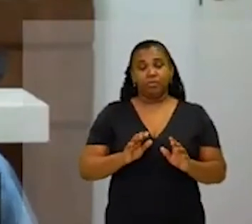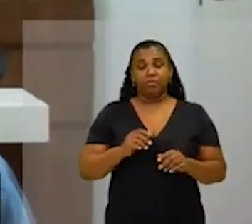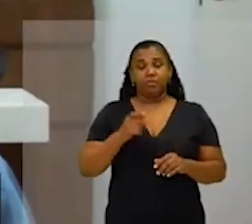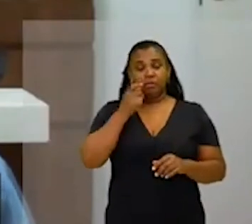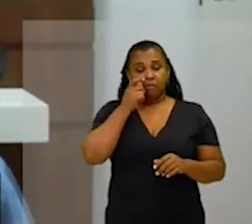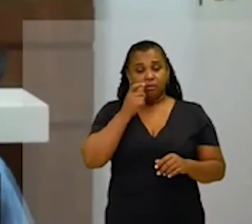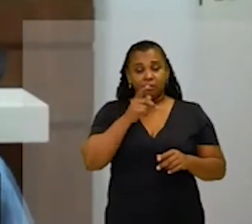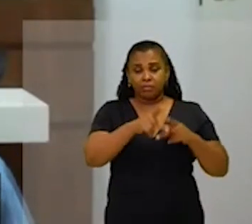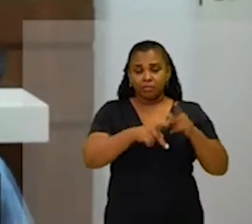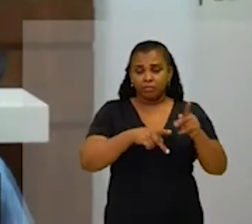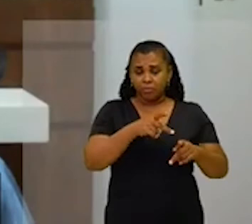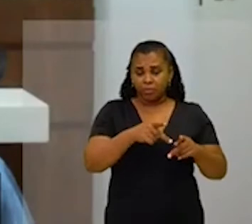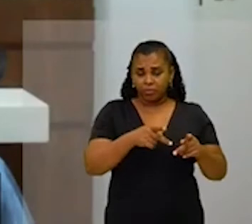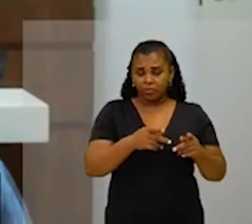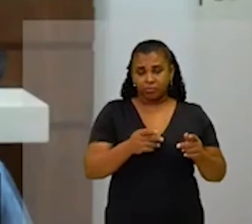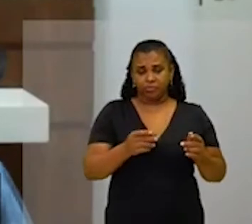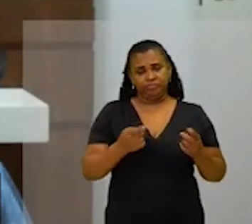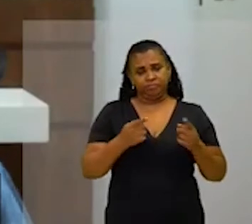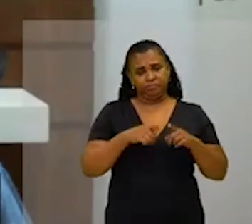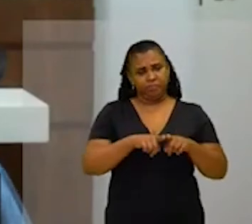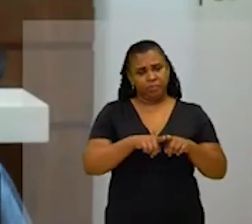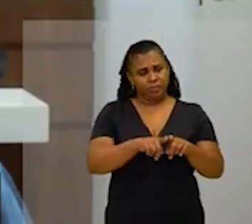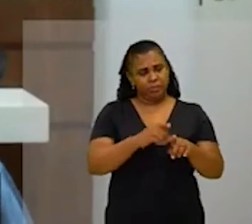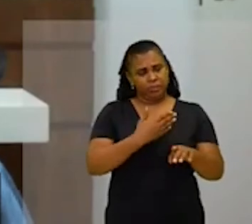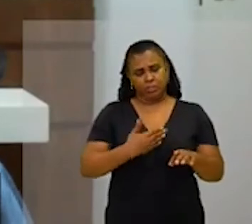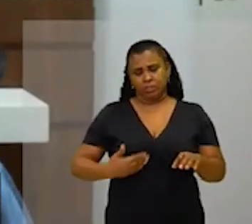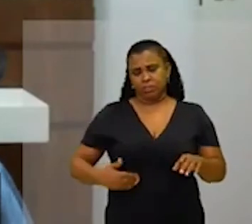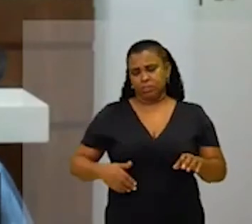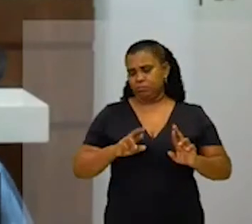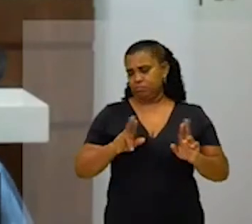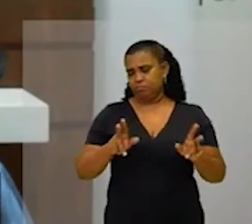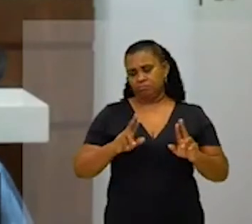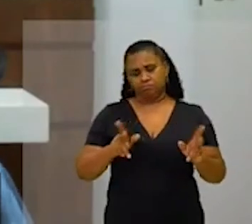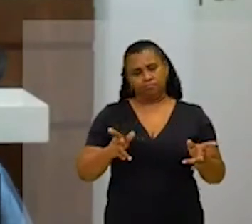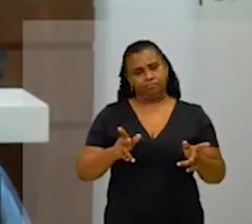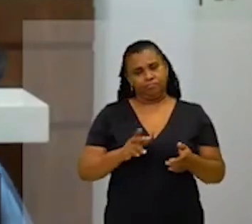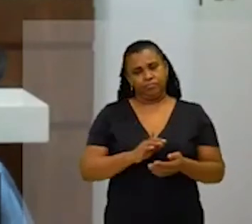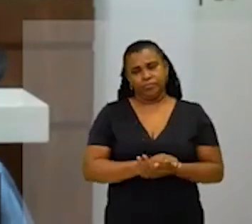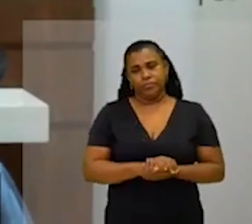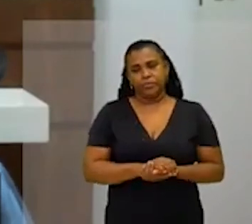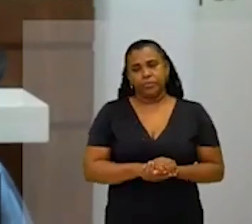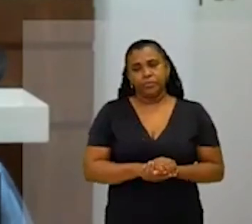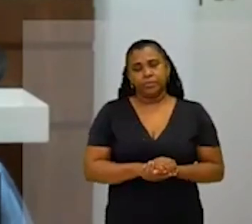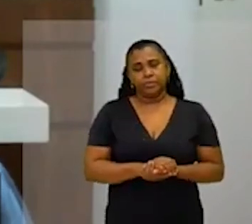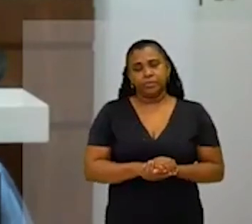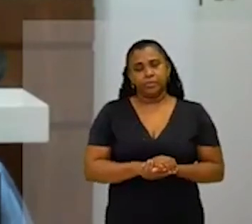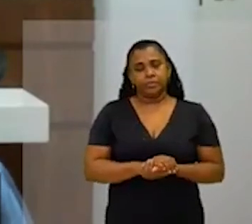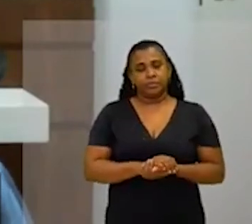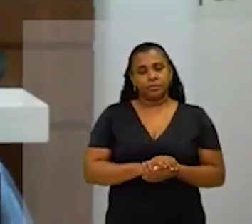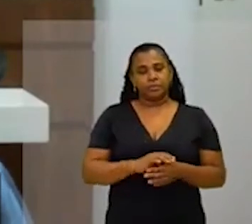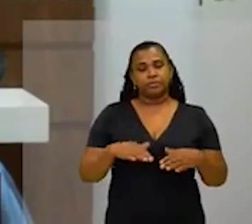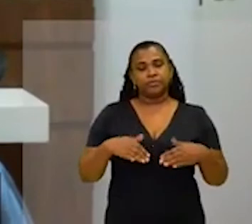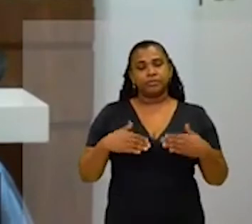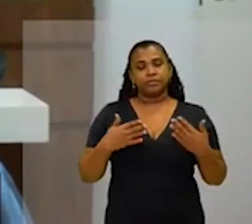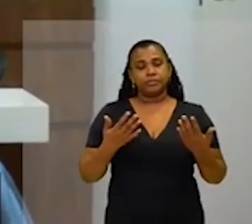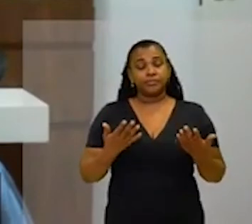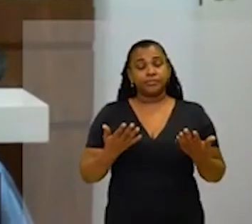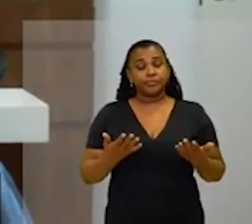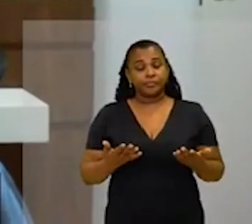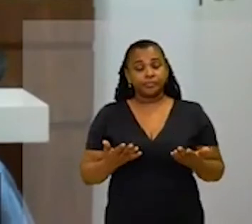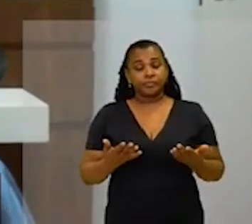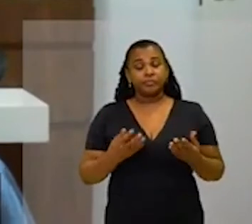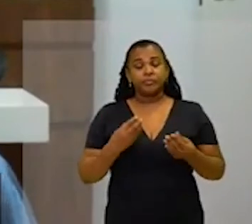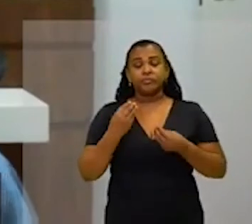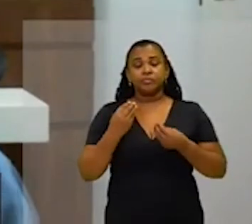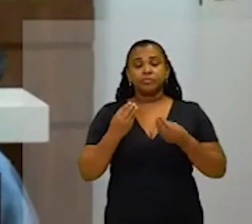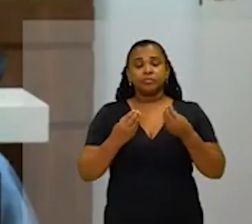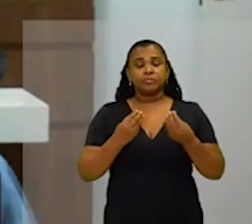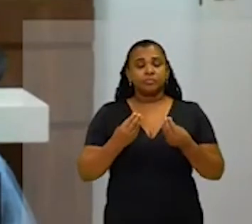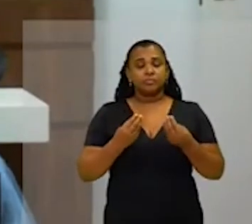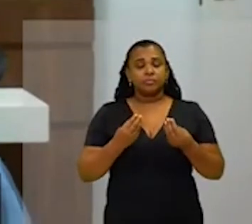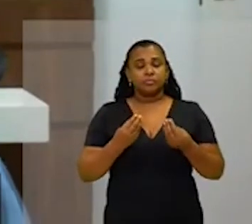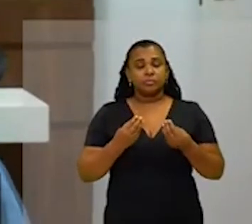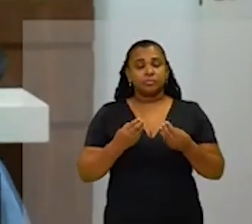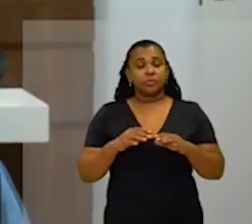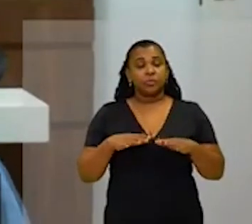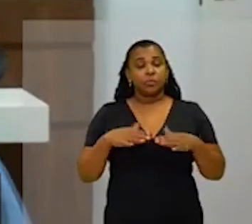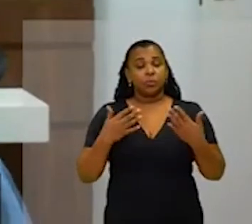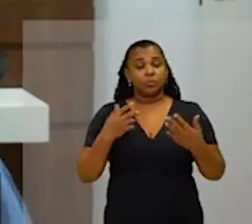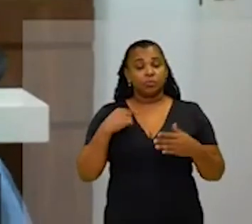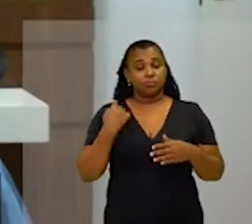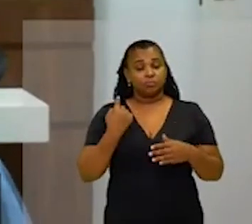processo iniciático nós somos trata de quando quando a gente transfere recursos ao partidos